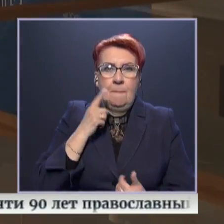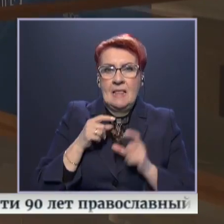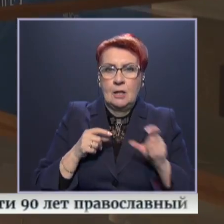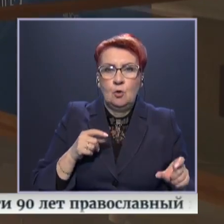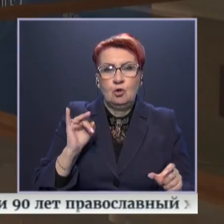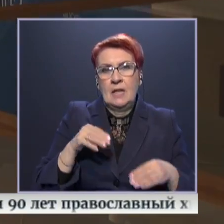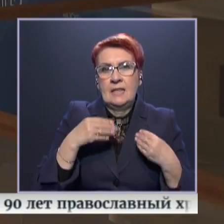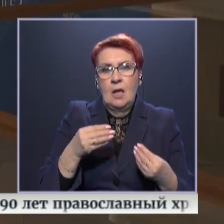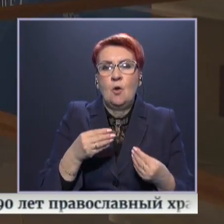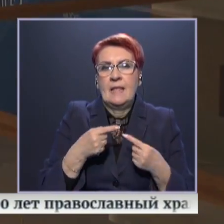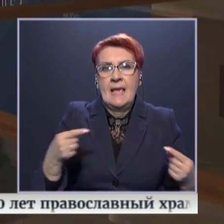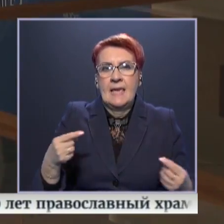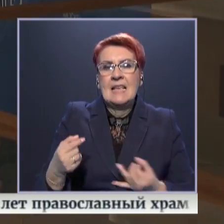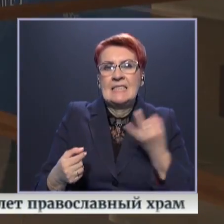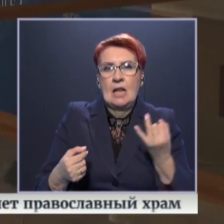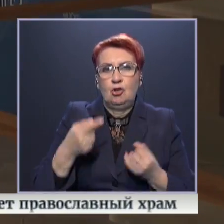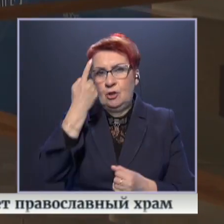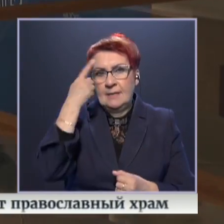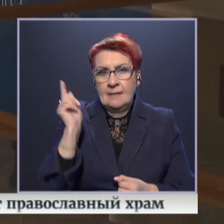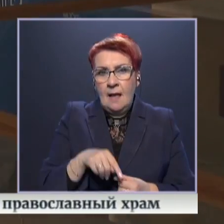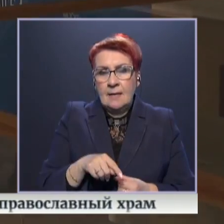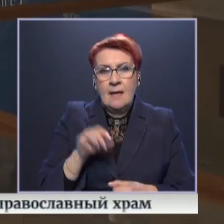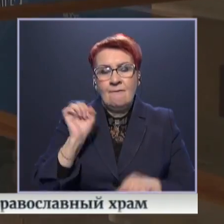некие исторические знания возможно которые были плохо